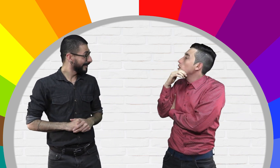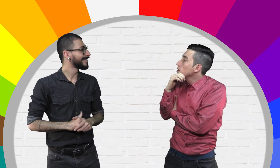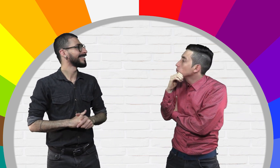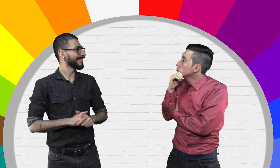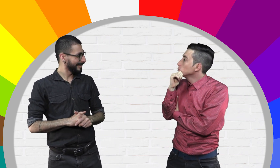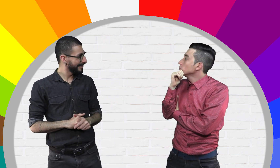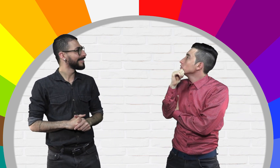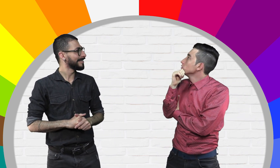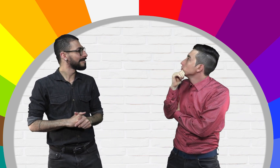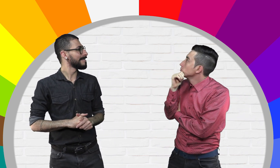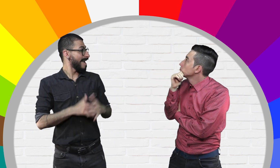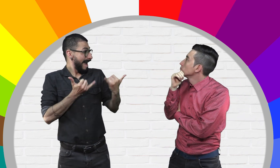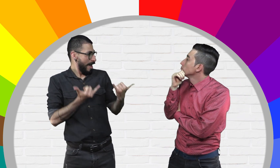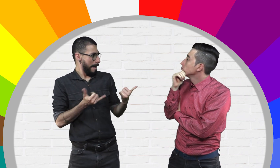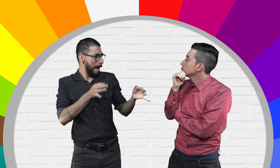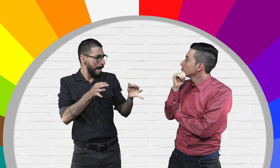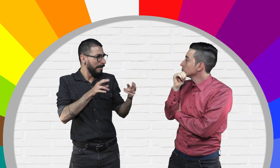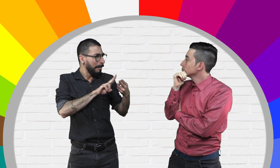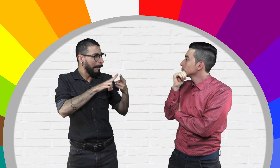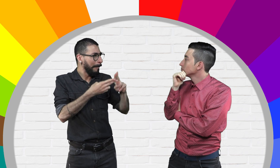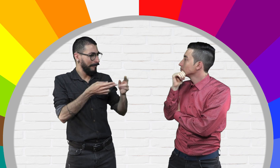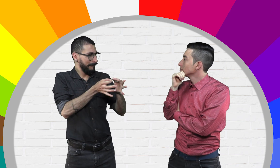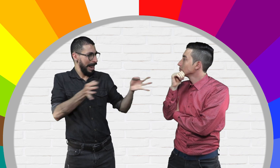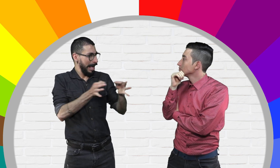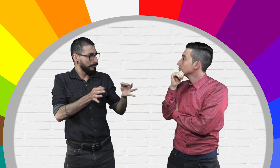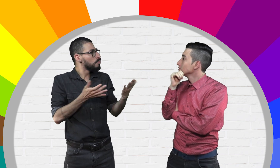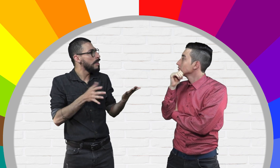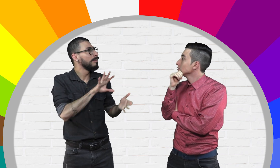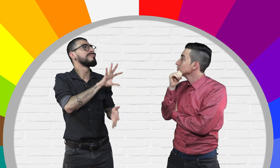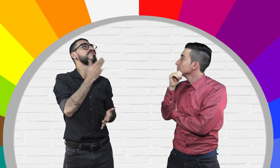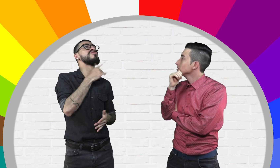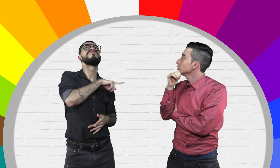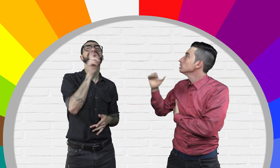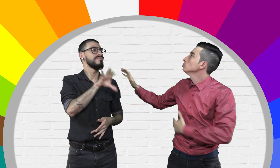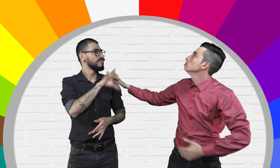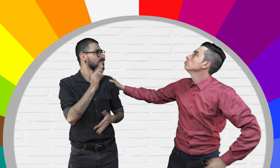Así es. Ahora hablaremos del somatismo con los colores. Ahora escoge un color.